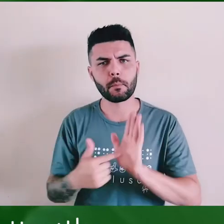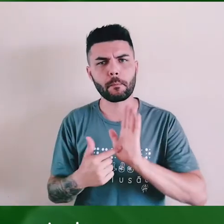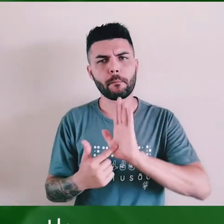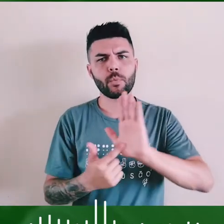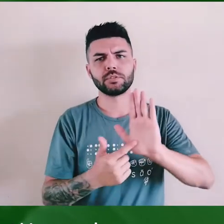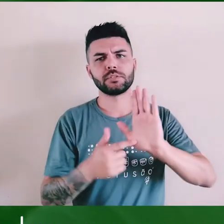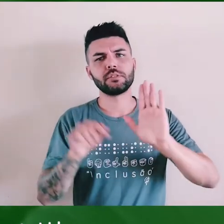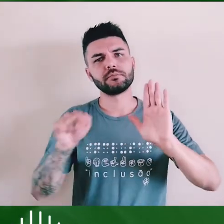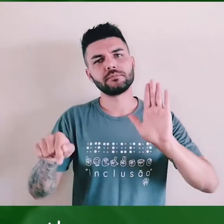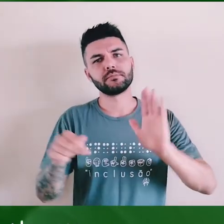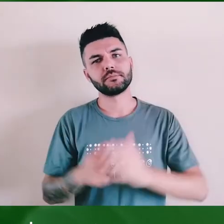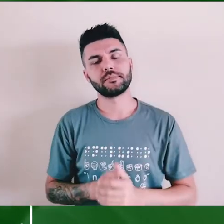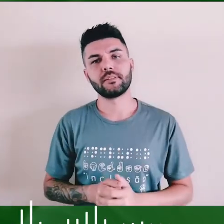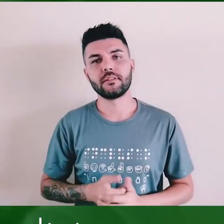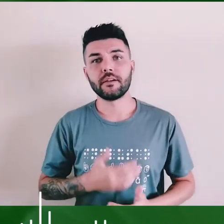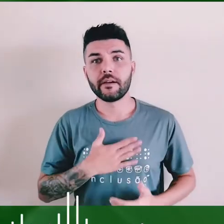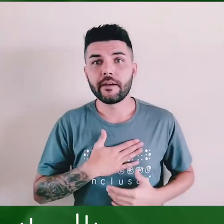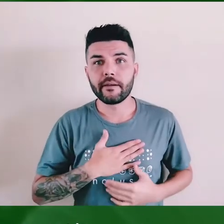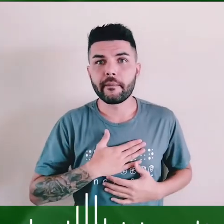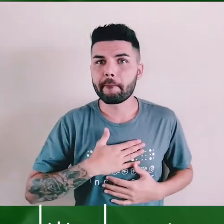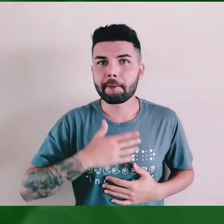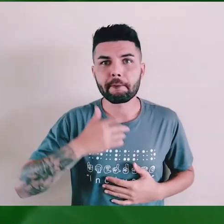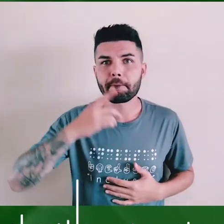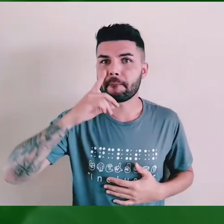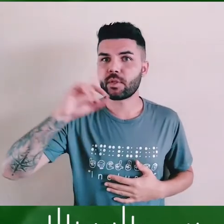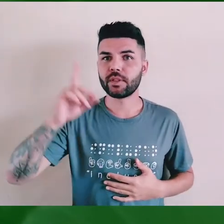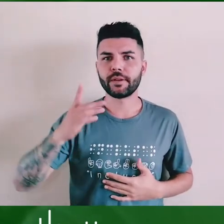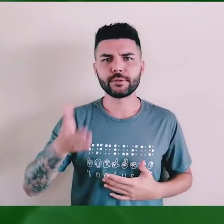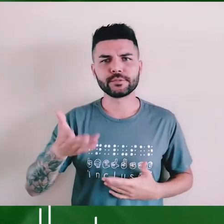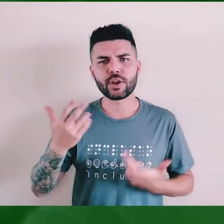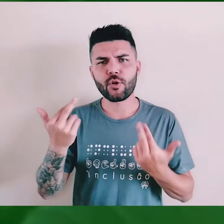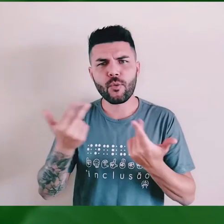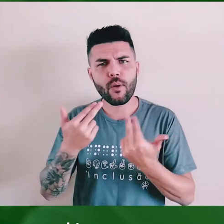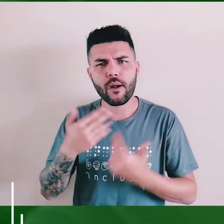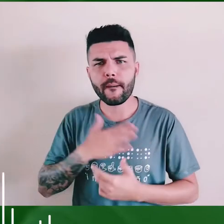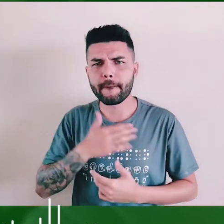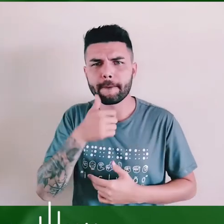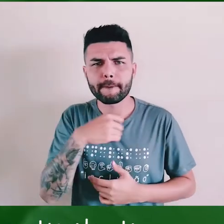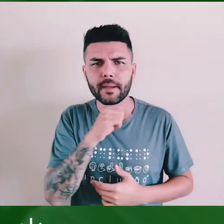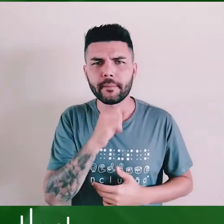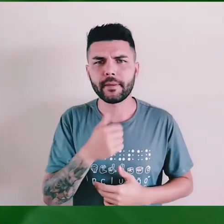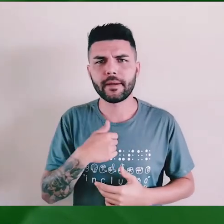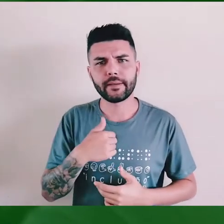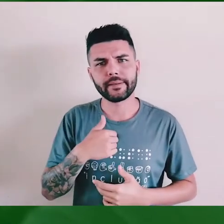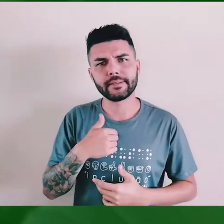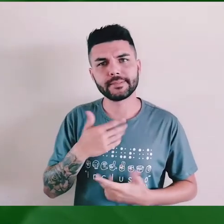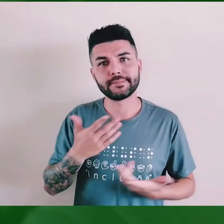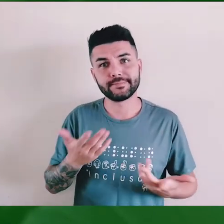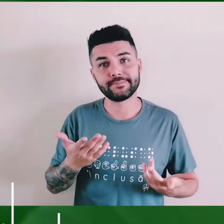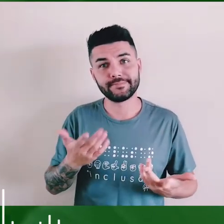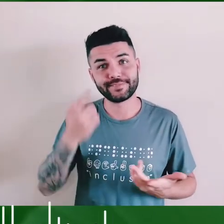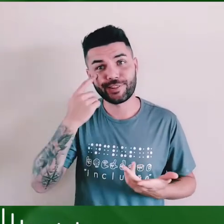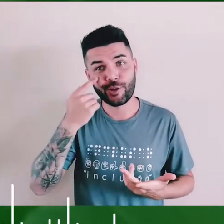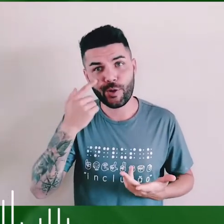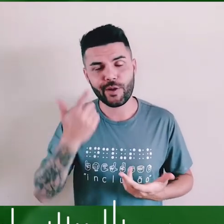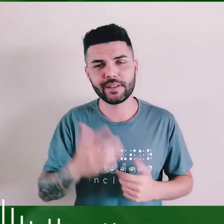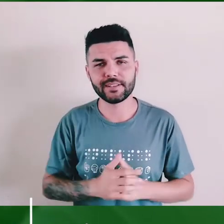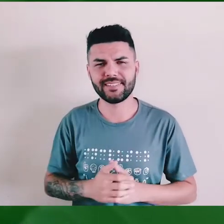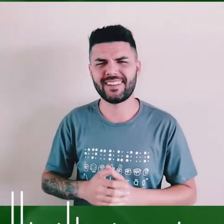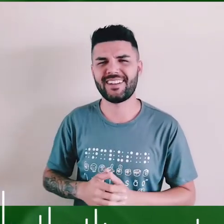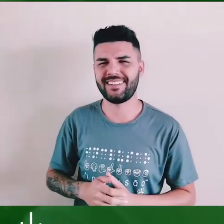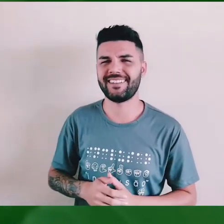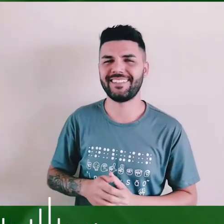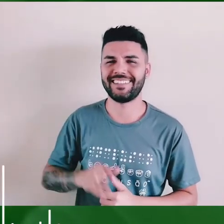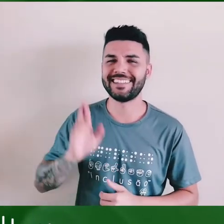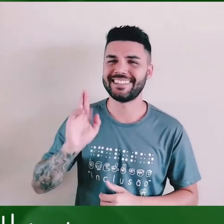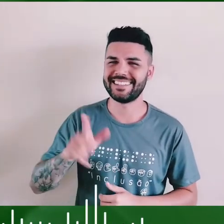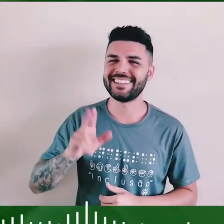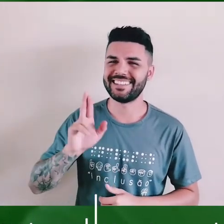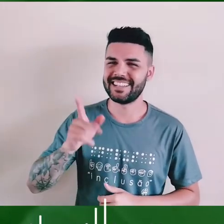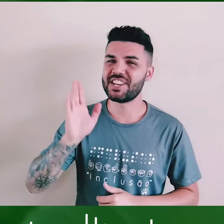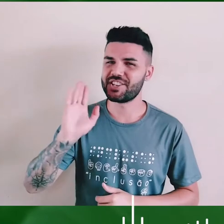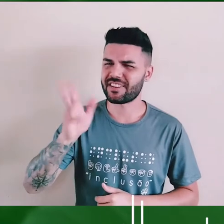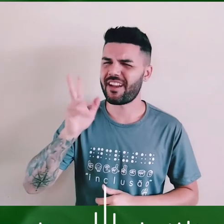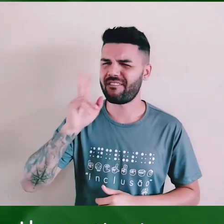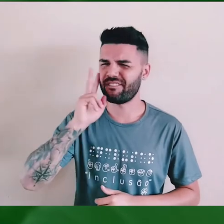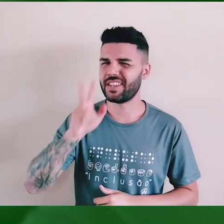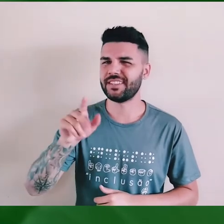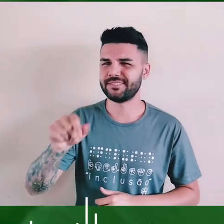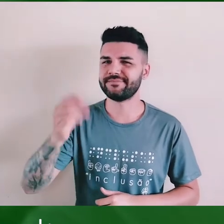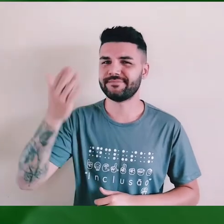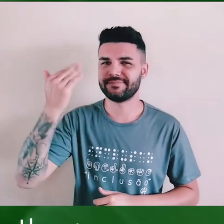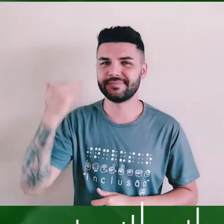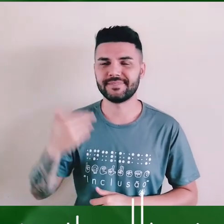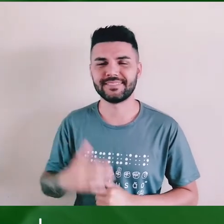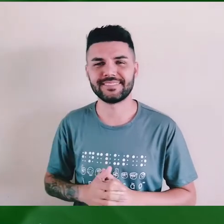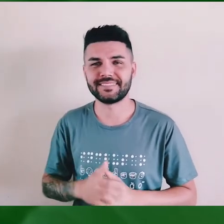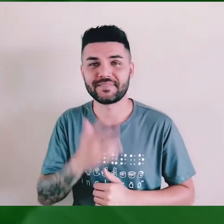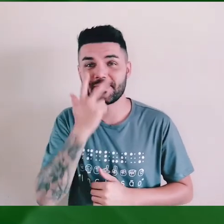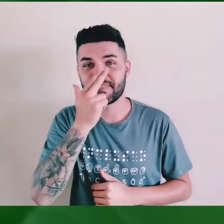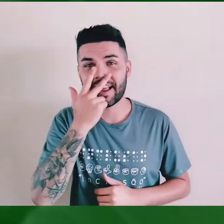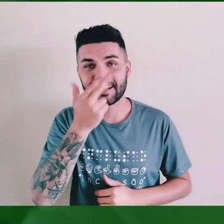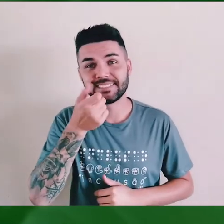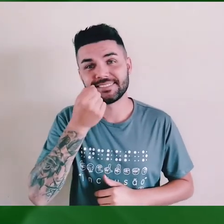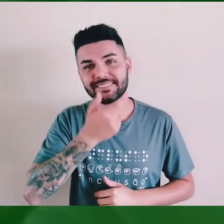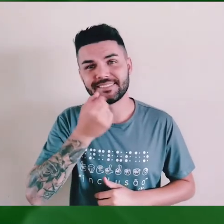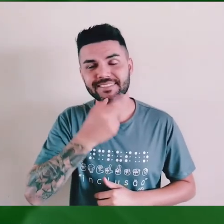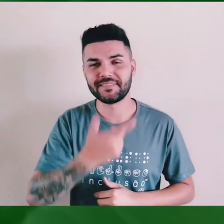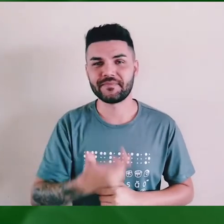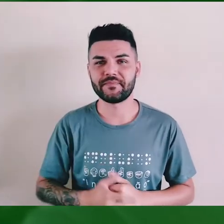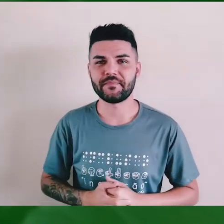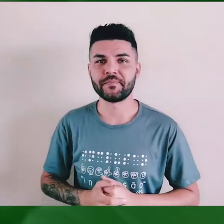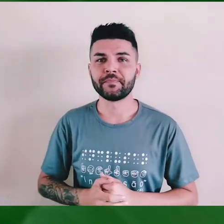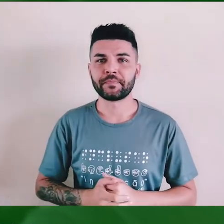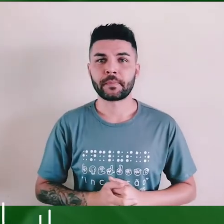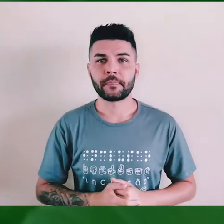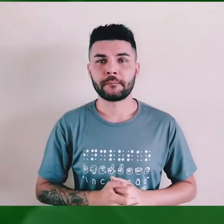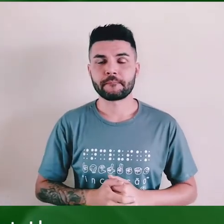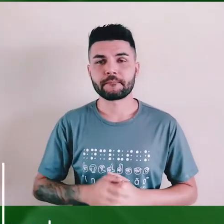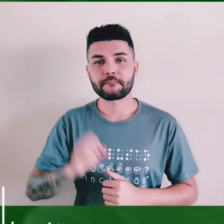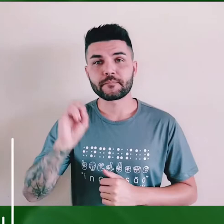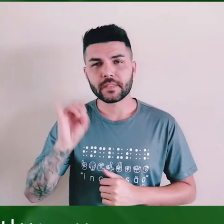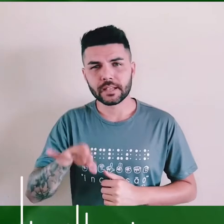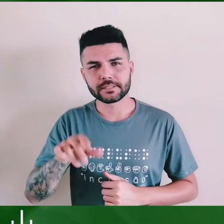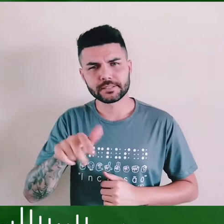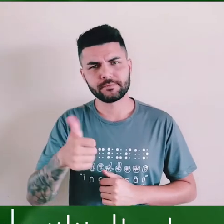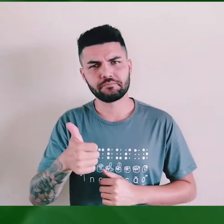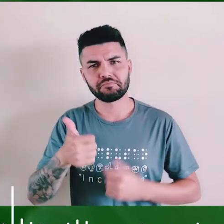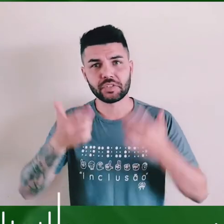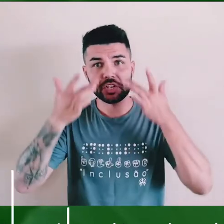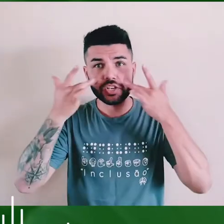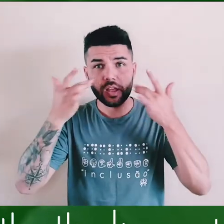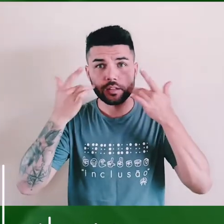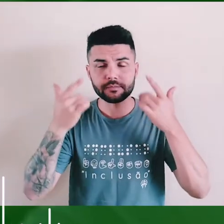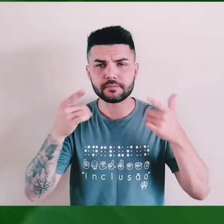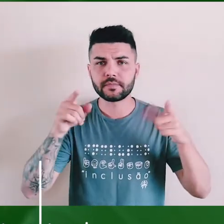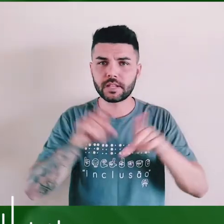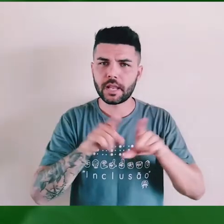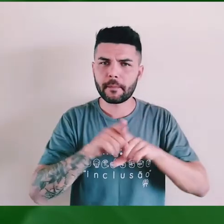uma aflição de pensar. Gabriel: Eu já vi isso! Então o teatro também é um dos seus